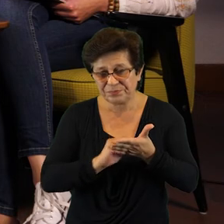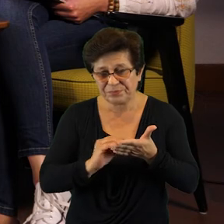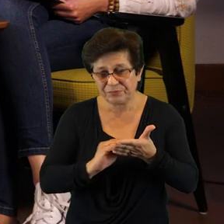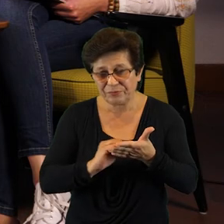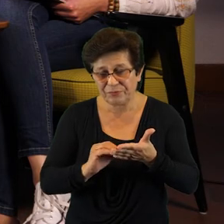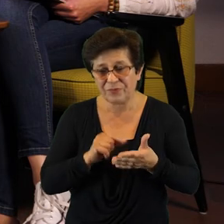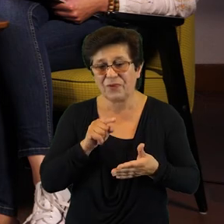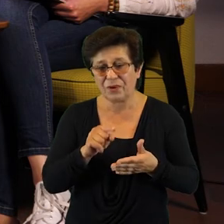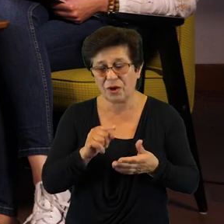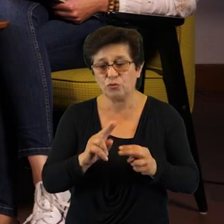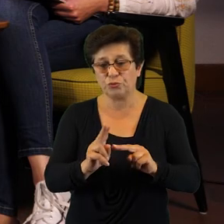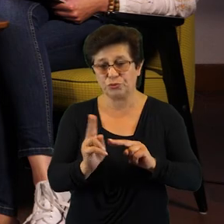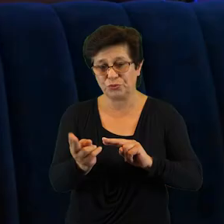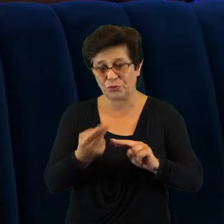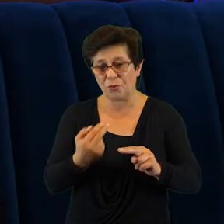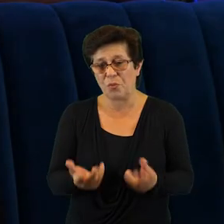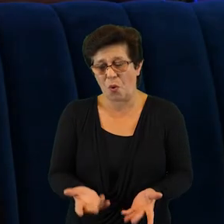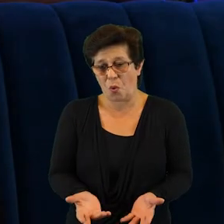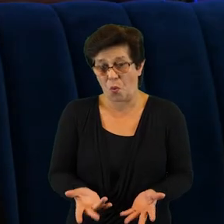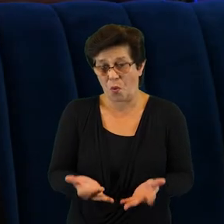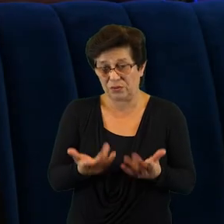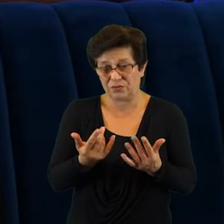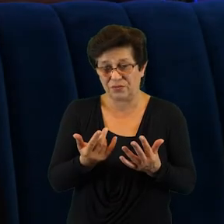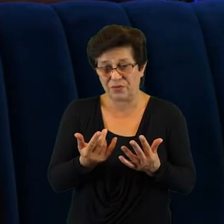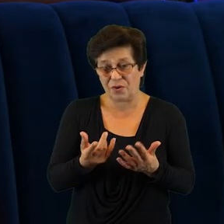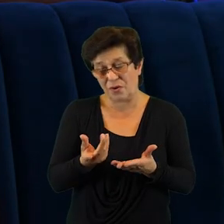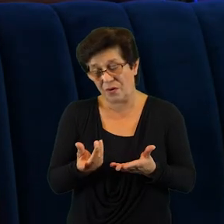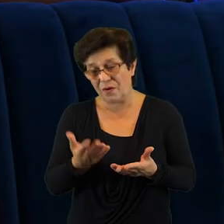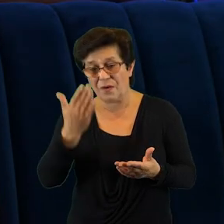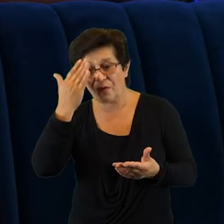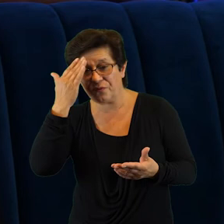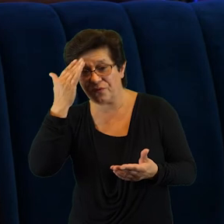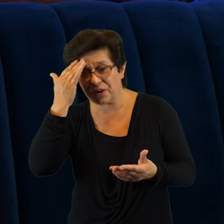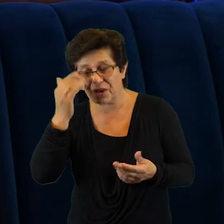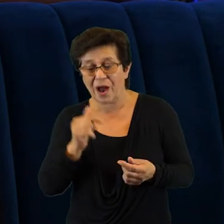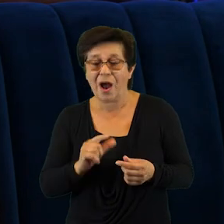Stąd można było dosyć łatwo zrekonstruować. To znowu jest oczywiście wersja Anny Iwaszkiewicz,